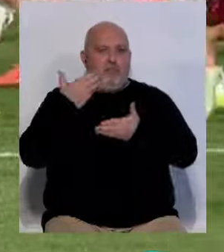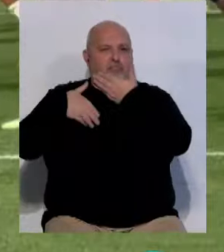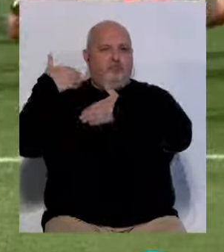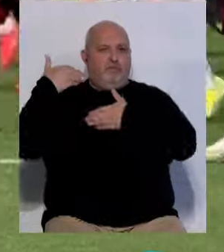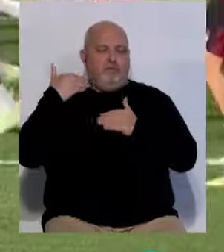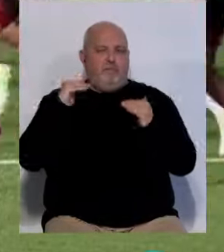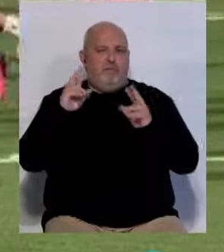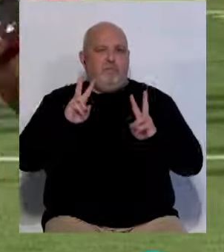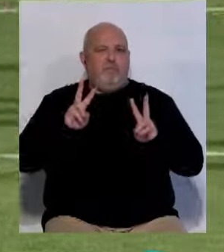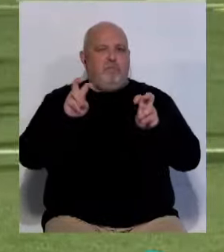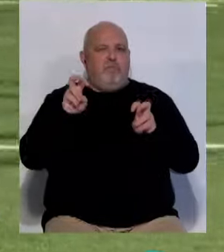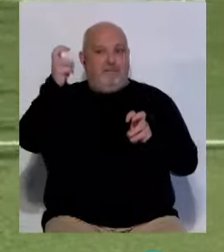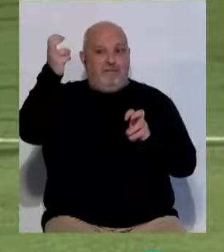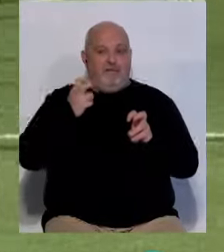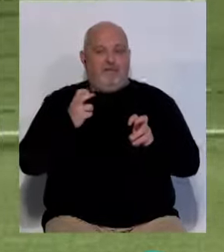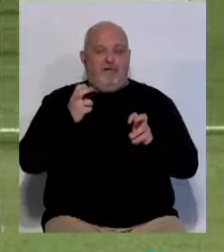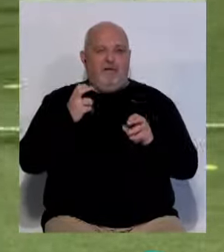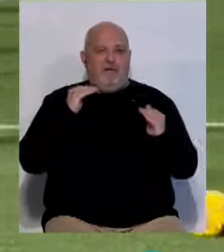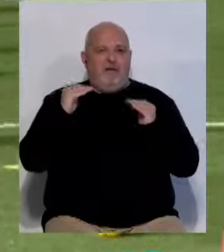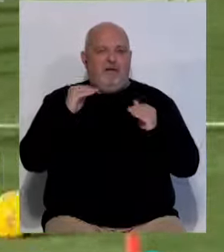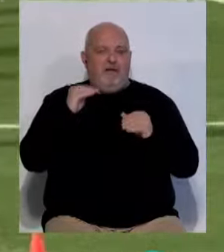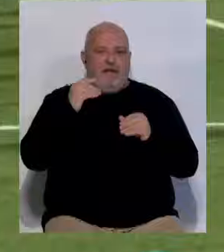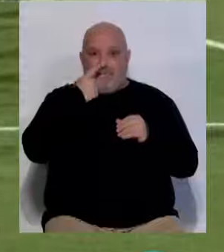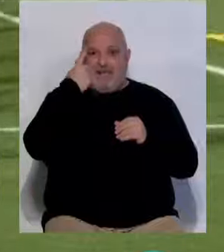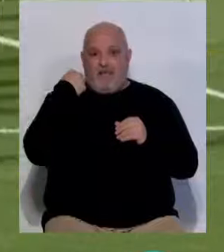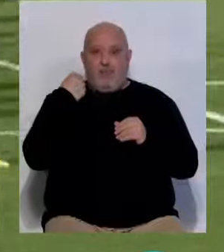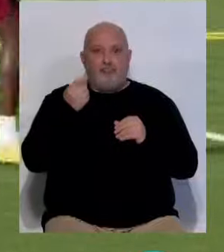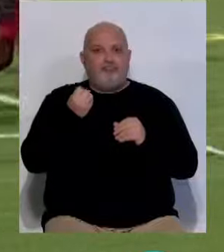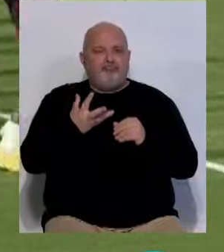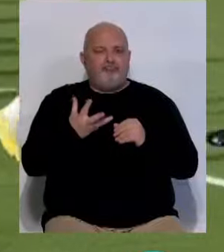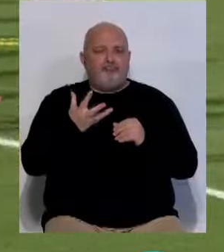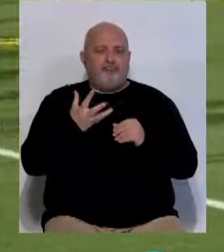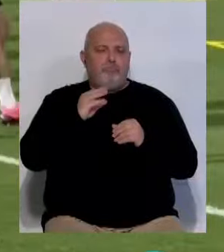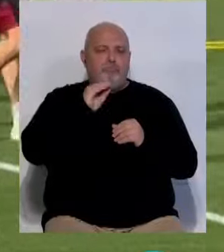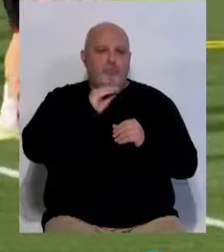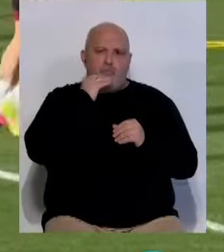en el periodo en el el tramo de de la temporada pasada que jugó que lo hizo maravillosamente bien